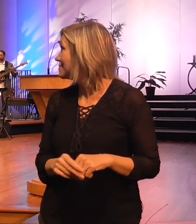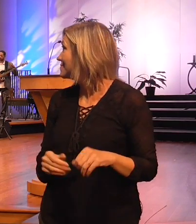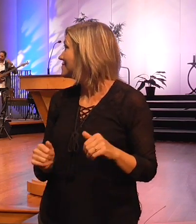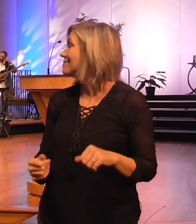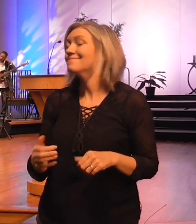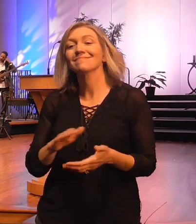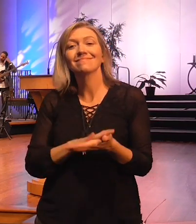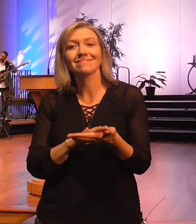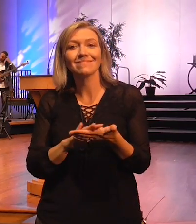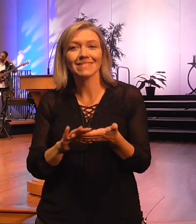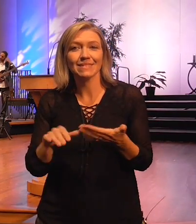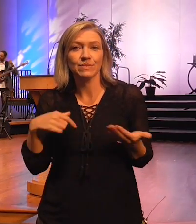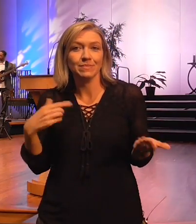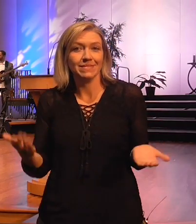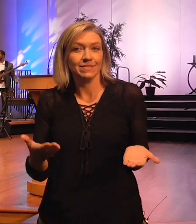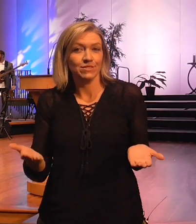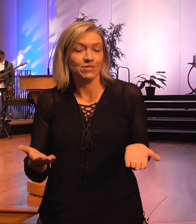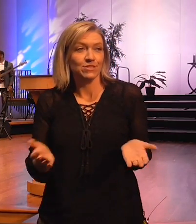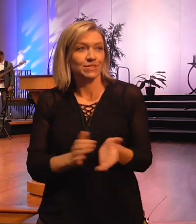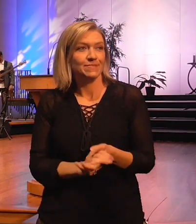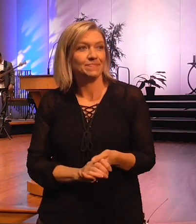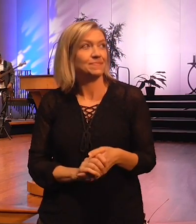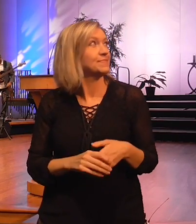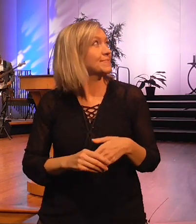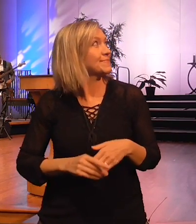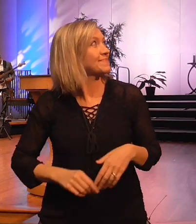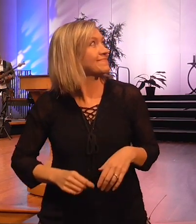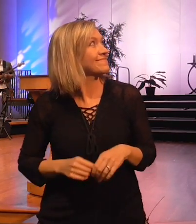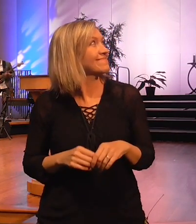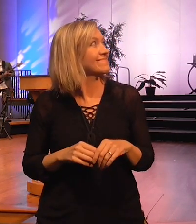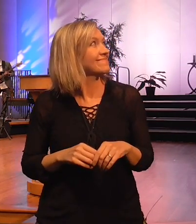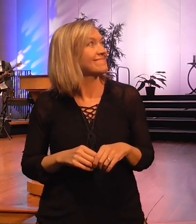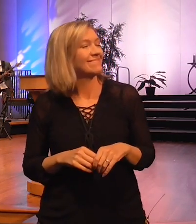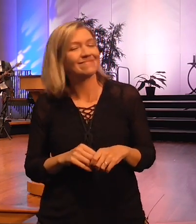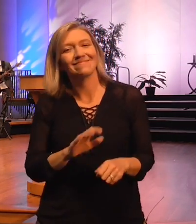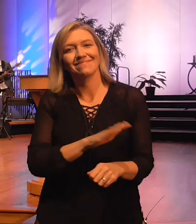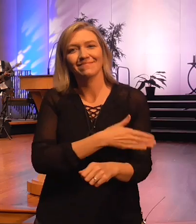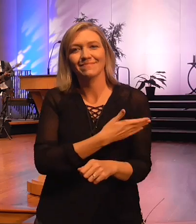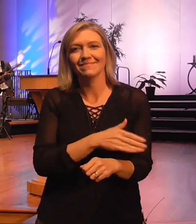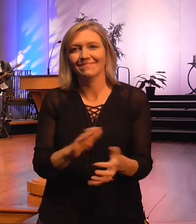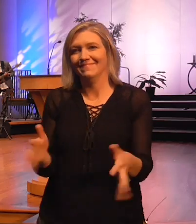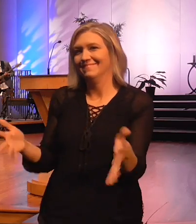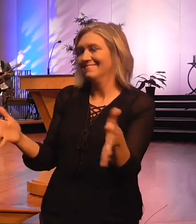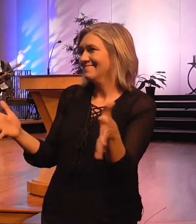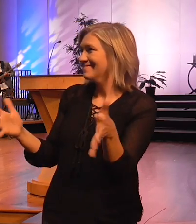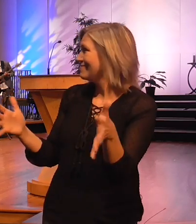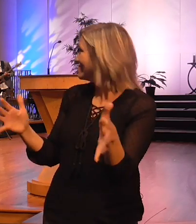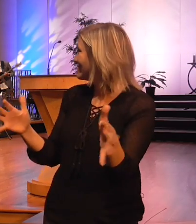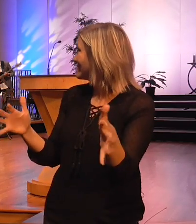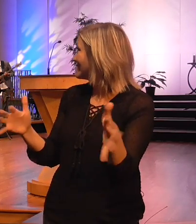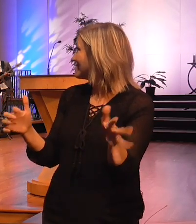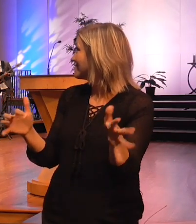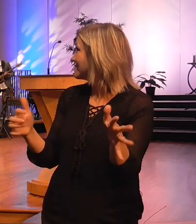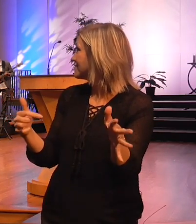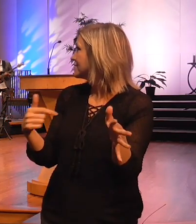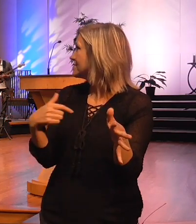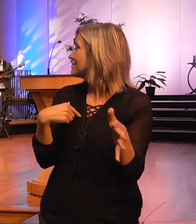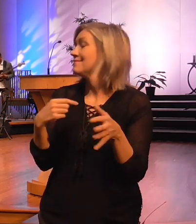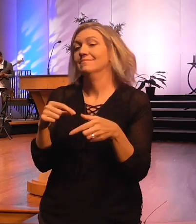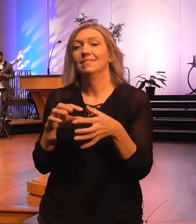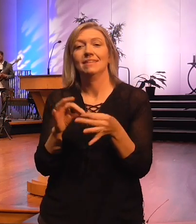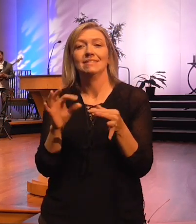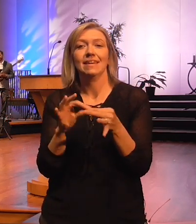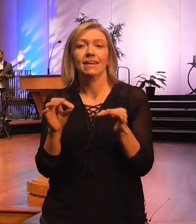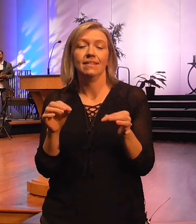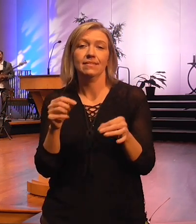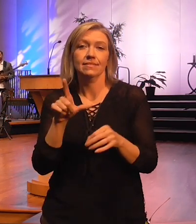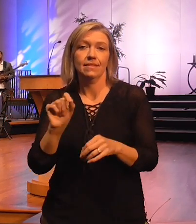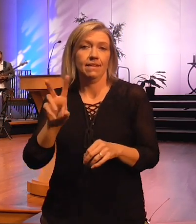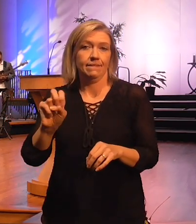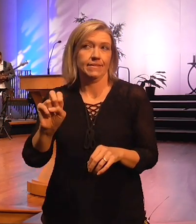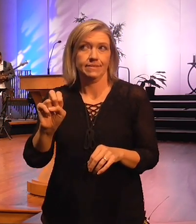[Aplausos] aquí digo, digo que es amor